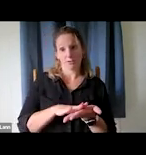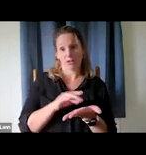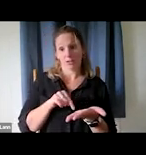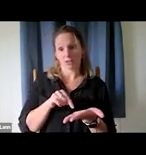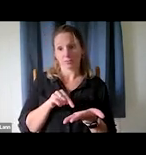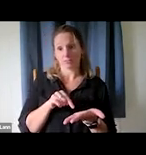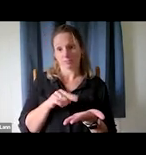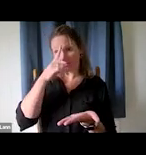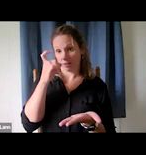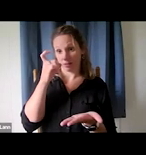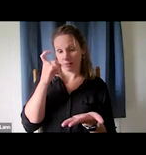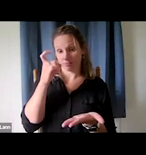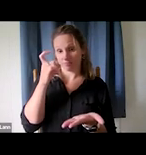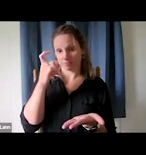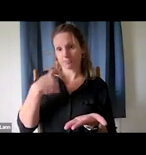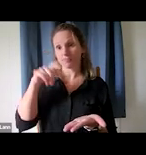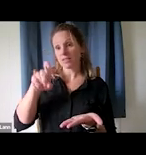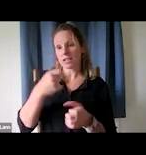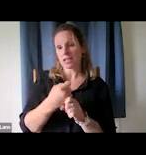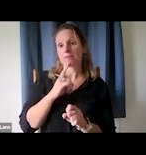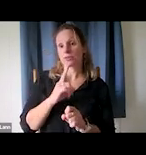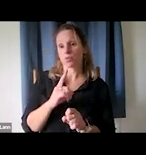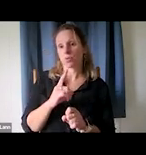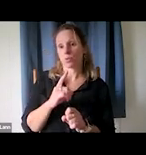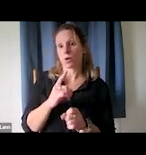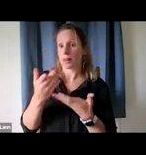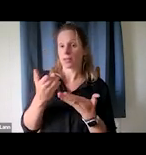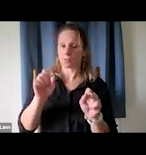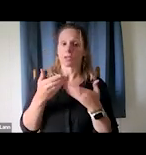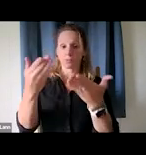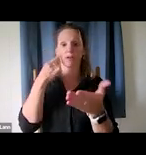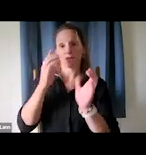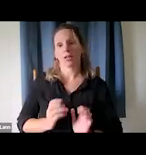porque necesito hacerlo, ese es uno de los servicios que puedo prestar a mi cliente.